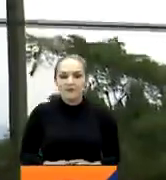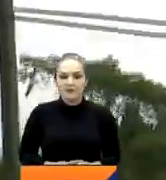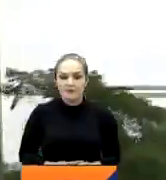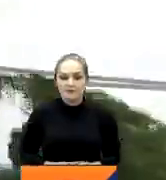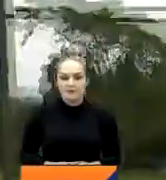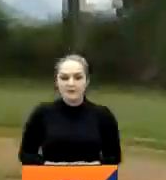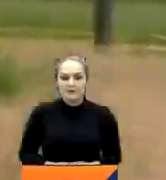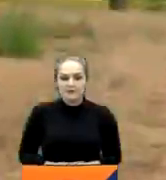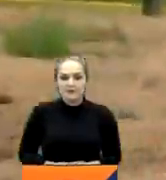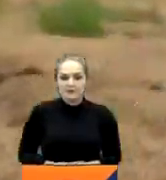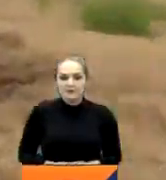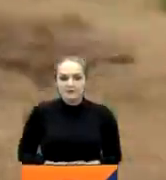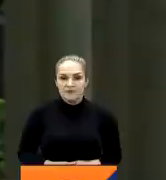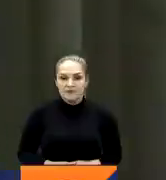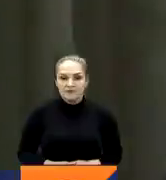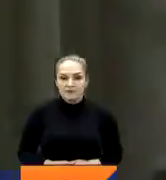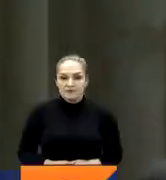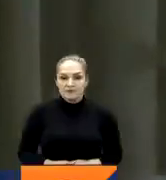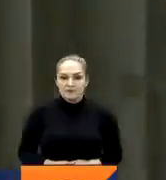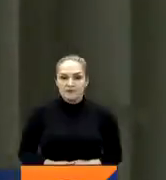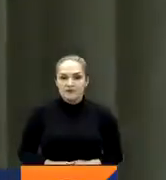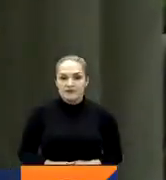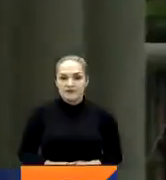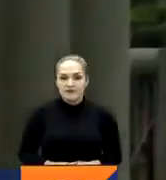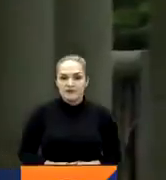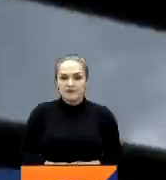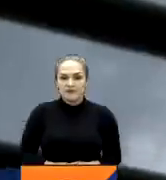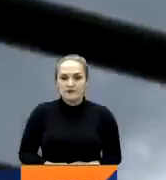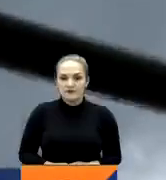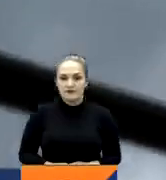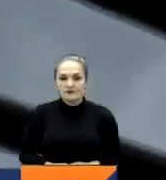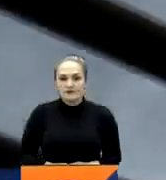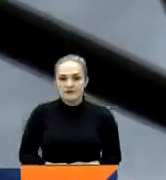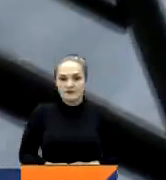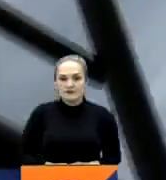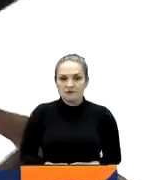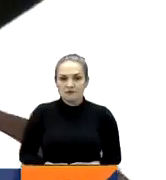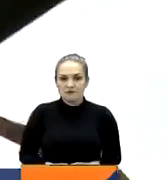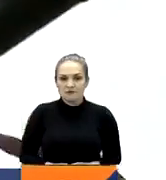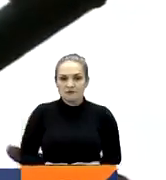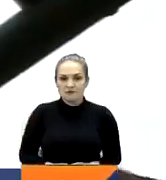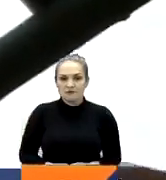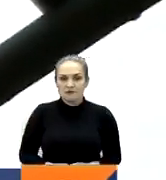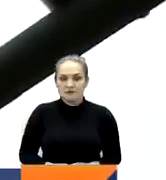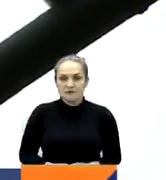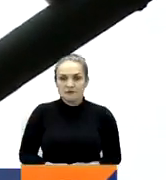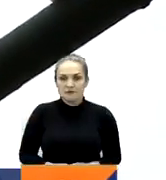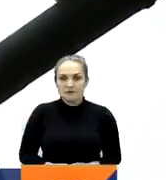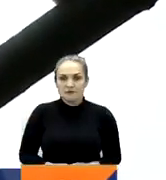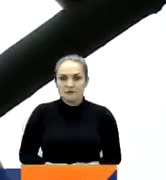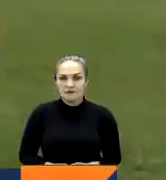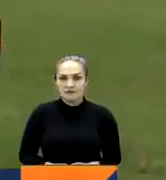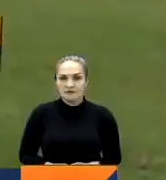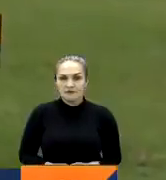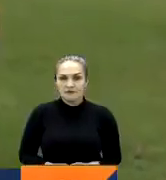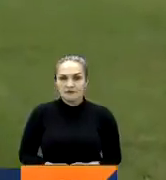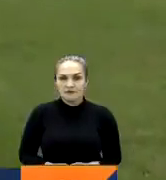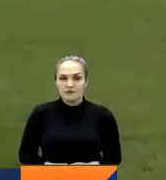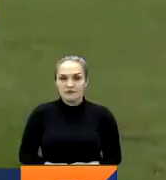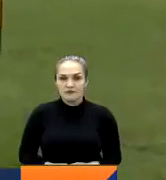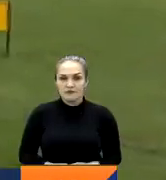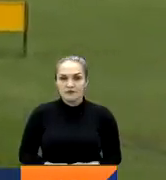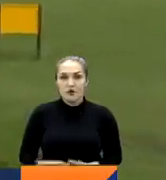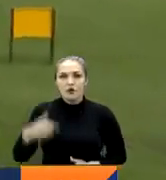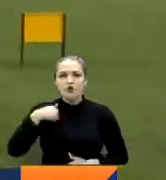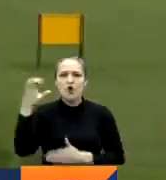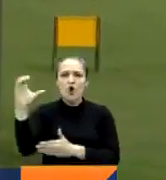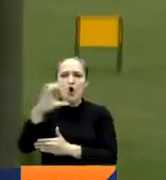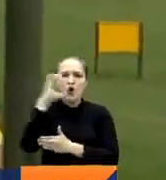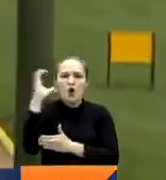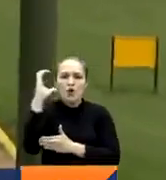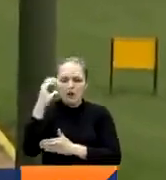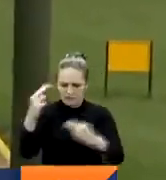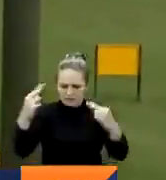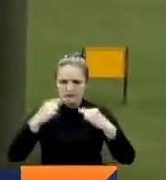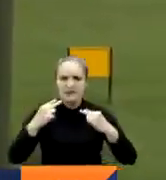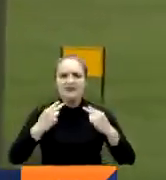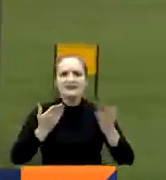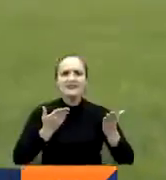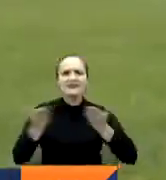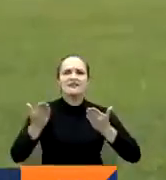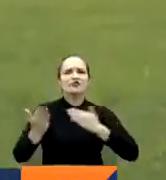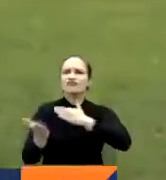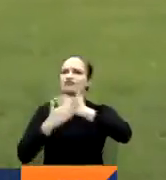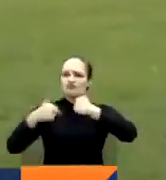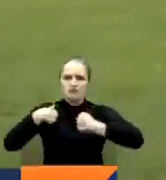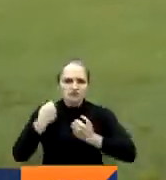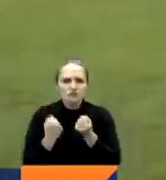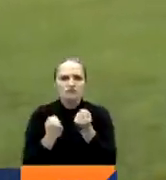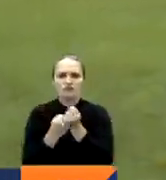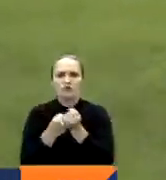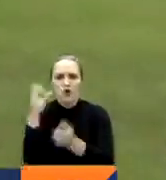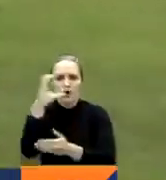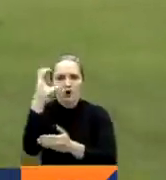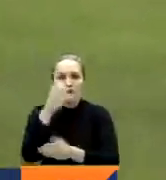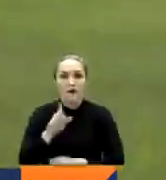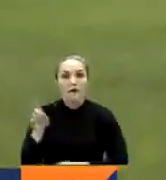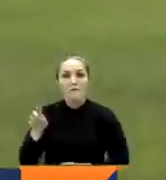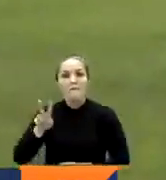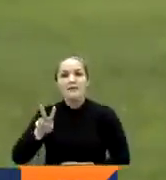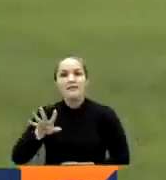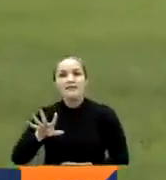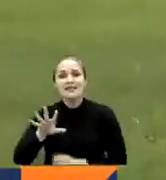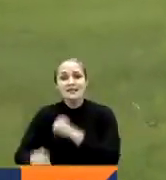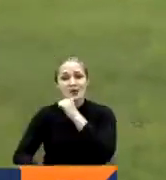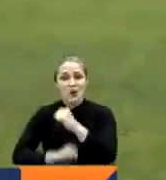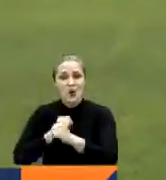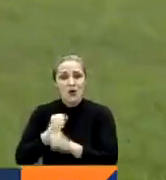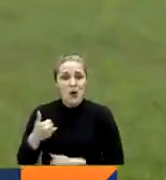DESARROLLA SON EMPLEADAS EN